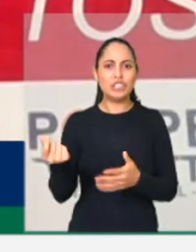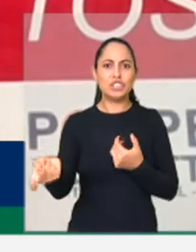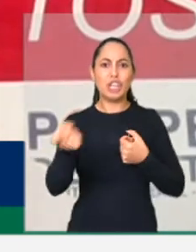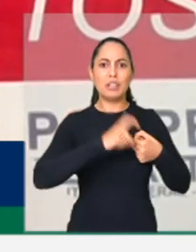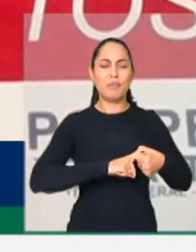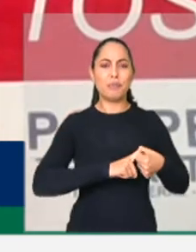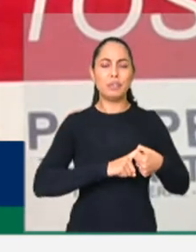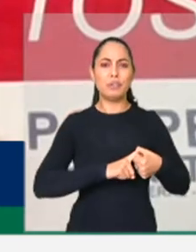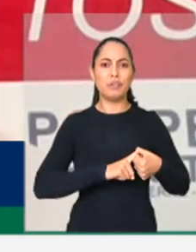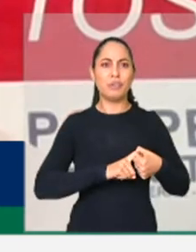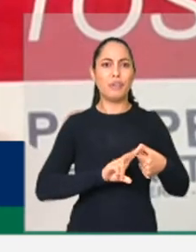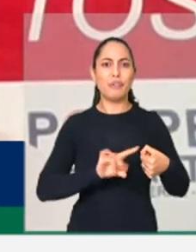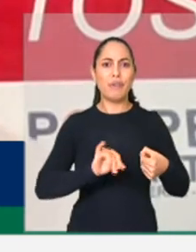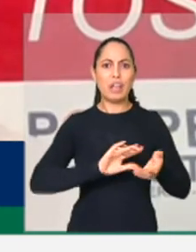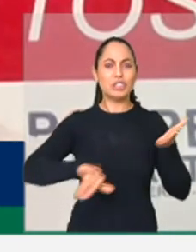FAVOR DA MEDIDA PROVISÓRIA DO GOVERNO E SOMOS CONTRA O